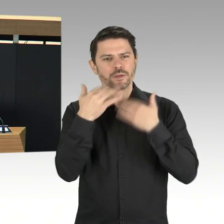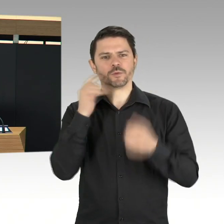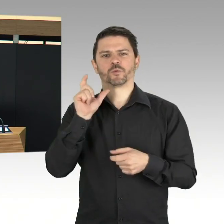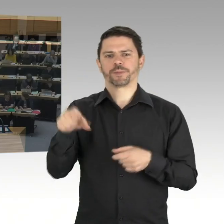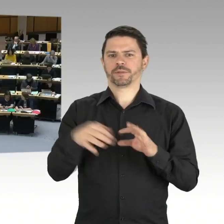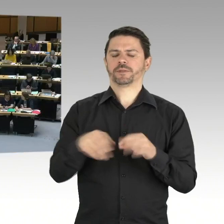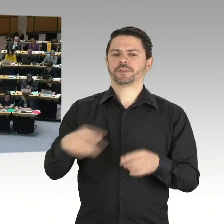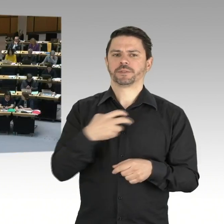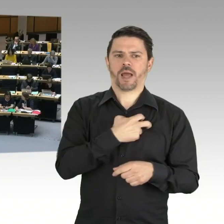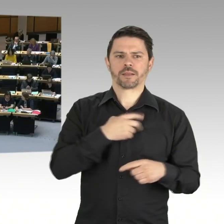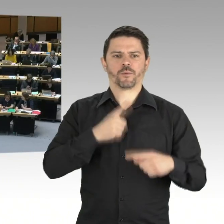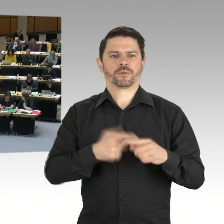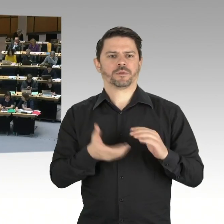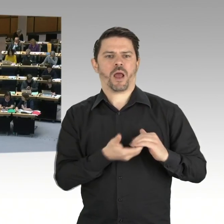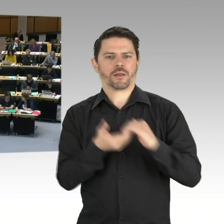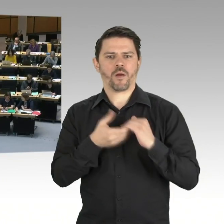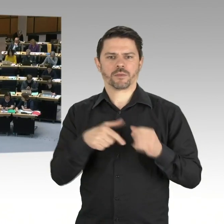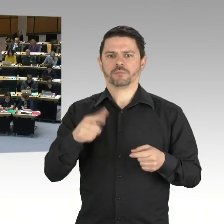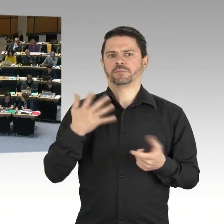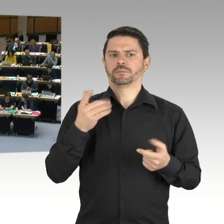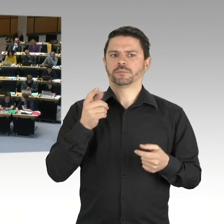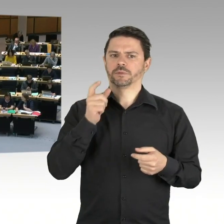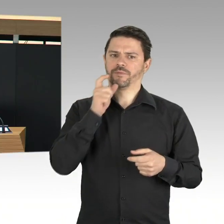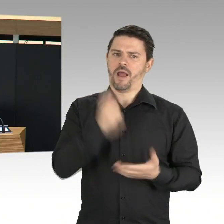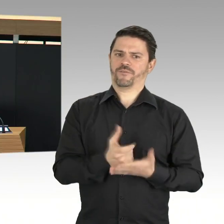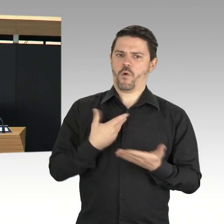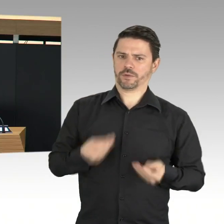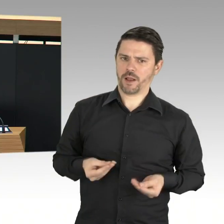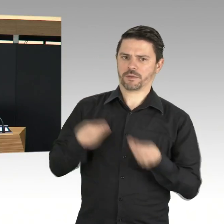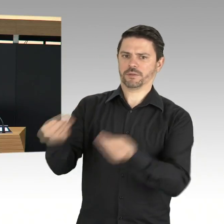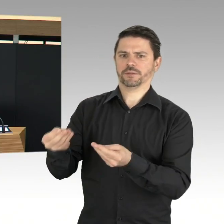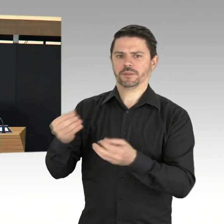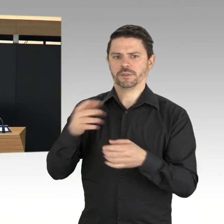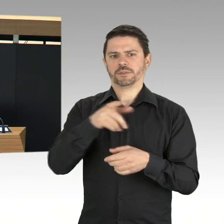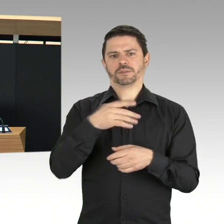Meine Damen und Herren, der Mietendeckel wird wieder so etwas wie Augenhöhe